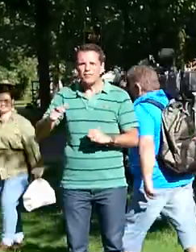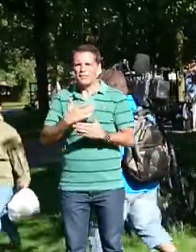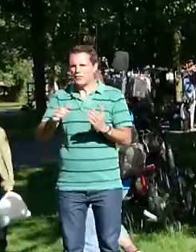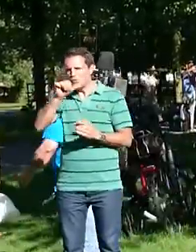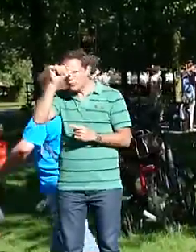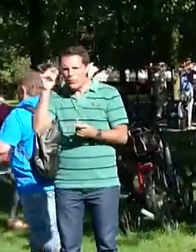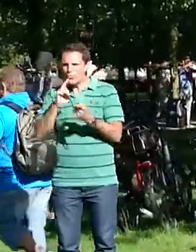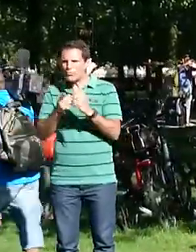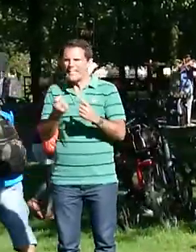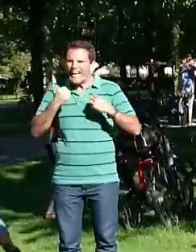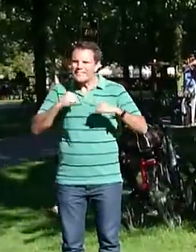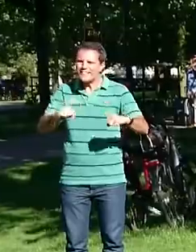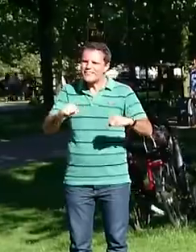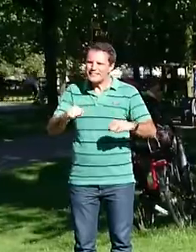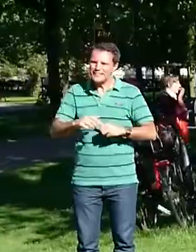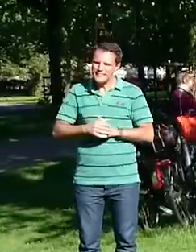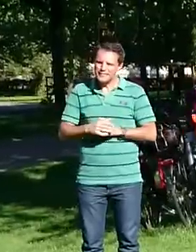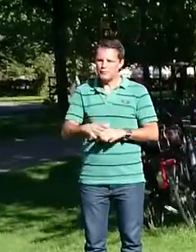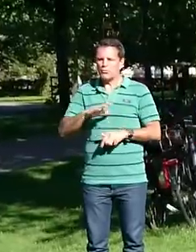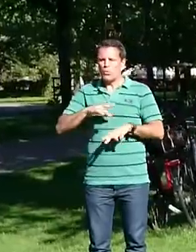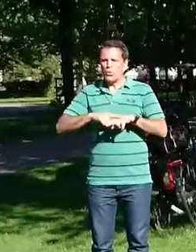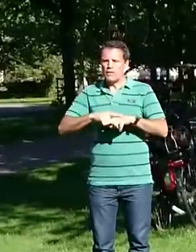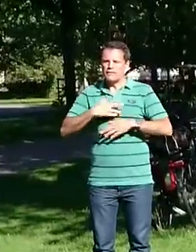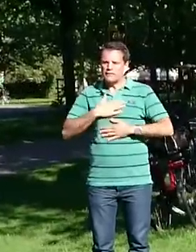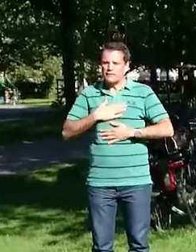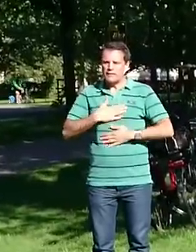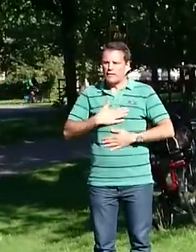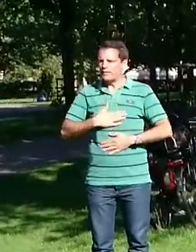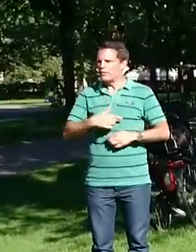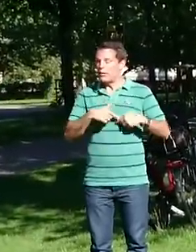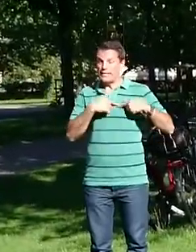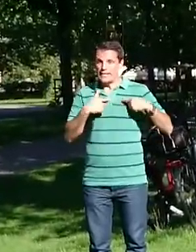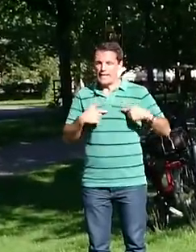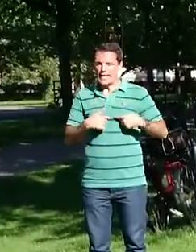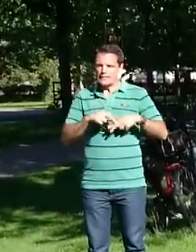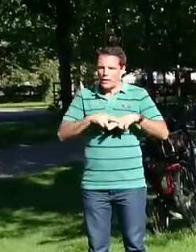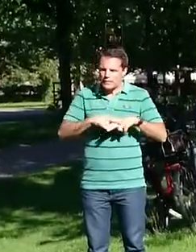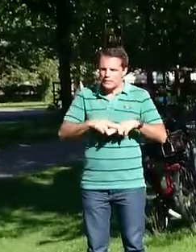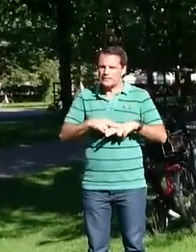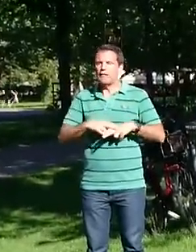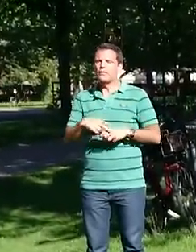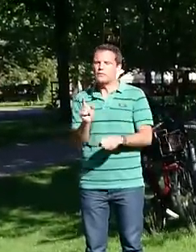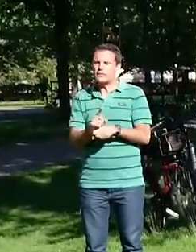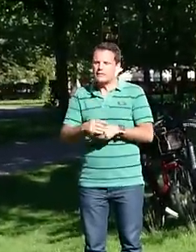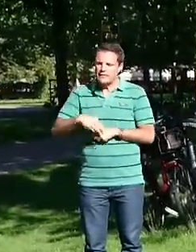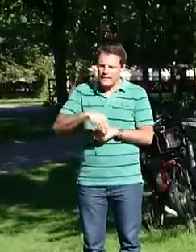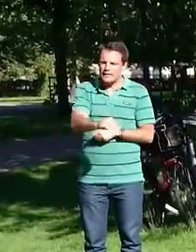utan man har sina känslor, man har sitt hjärta, och så lägger man ned sin tid och jobbar vidare.